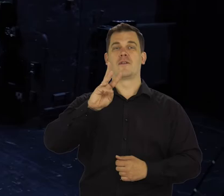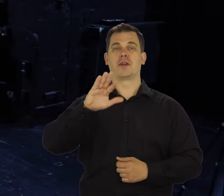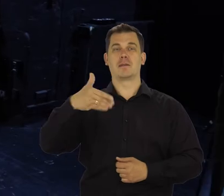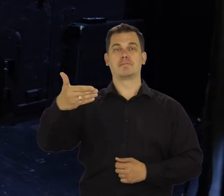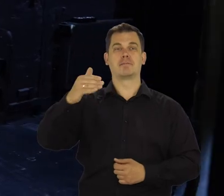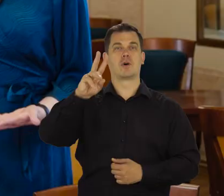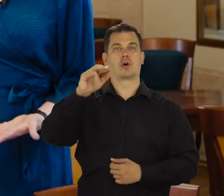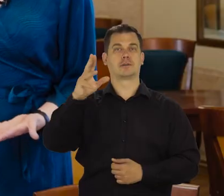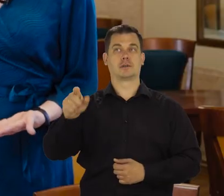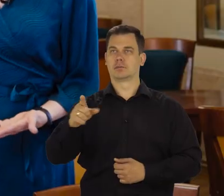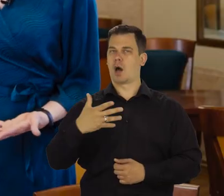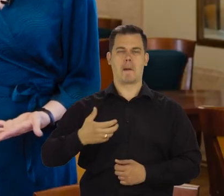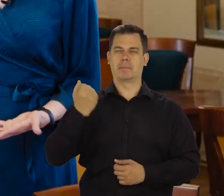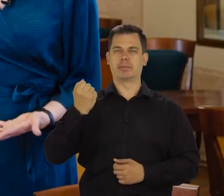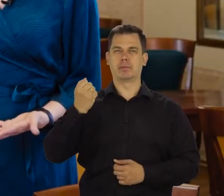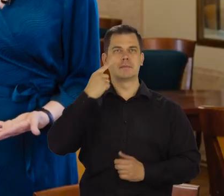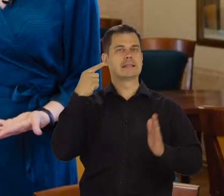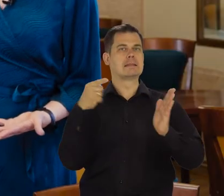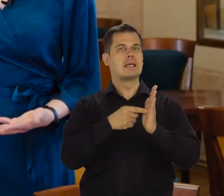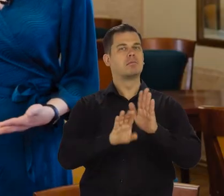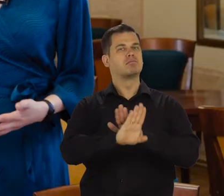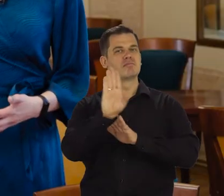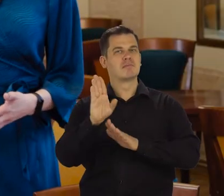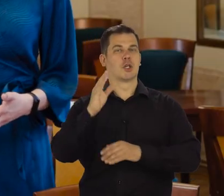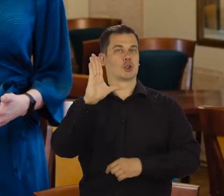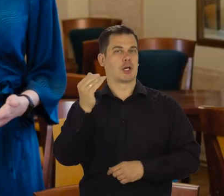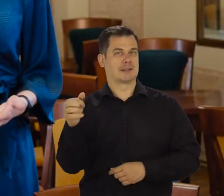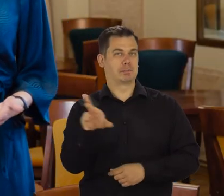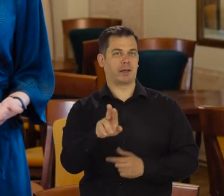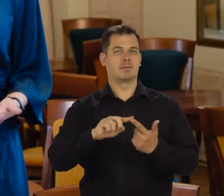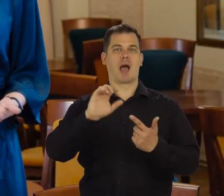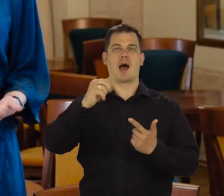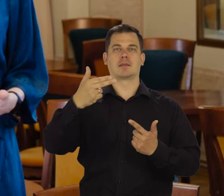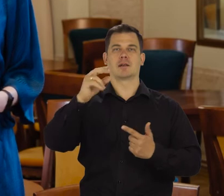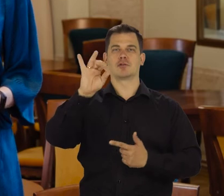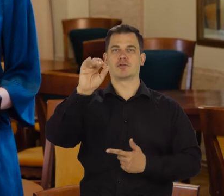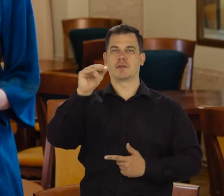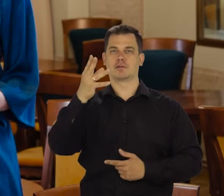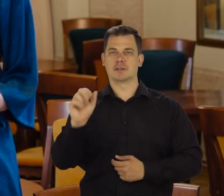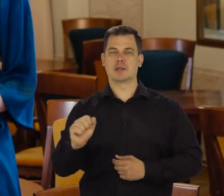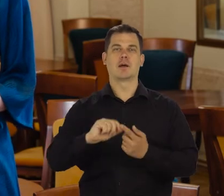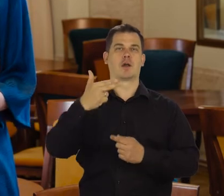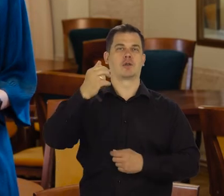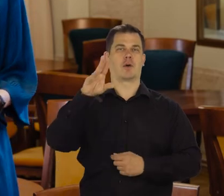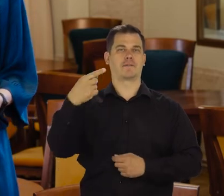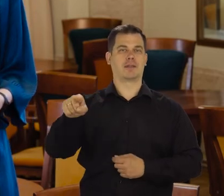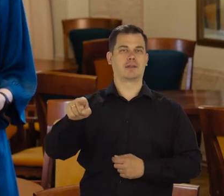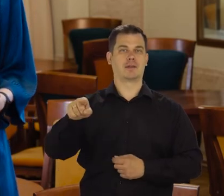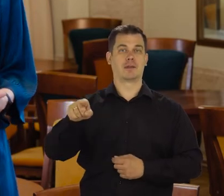Wilam Horzyca miał bardzo ambitny program i wystawiał sztuki Szekspira, Anny Świrszczyńskiej czy Norwida.